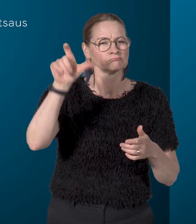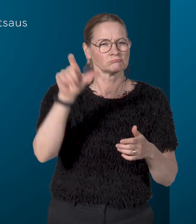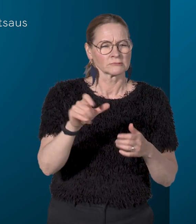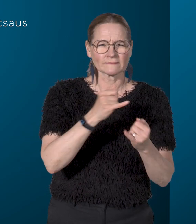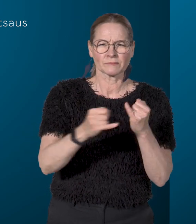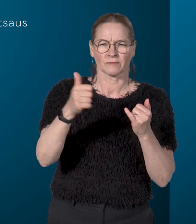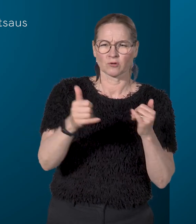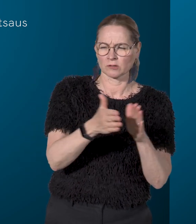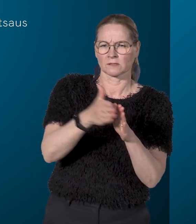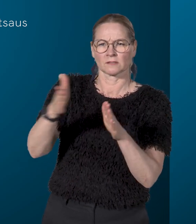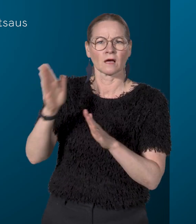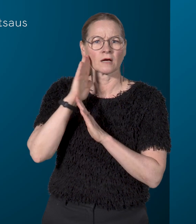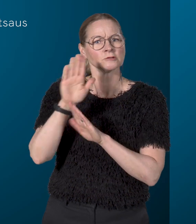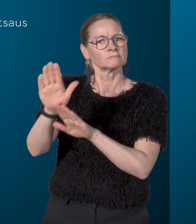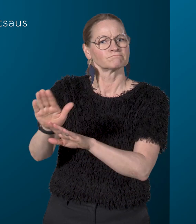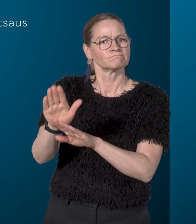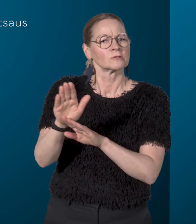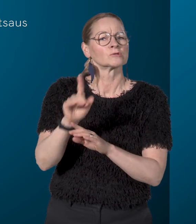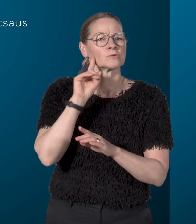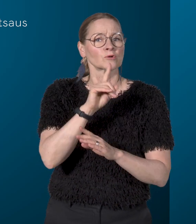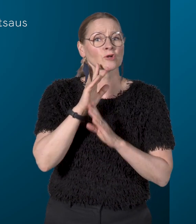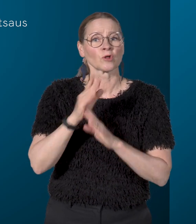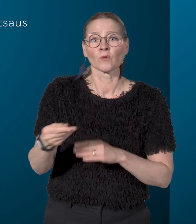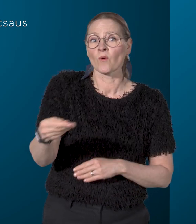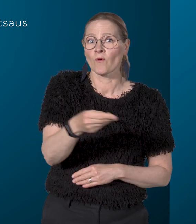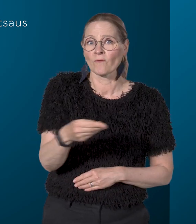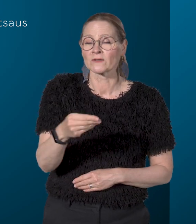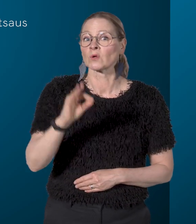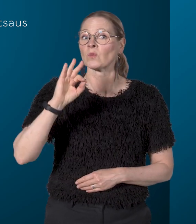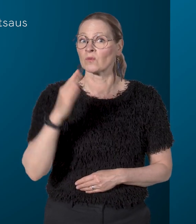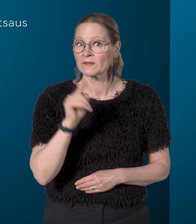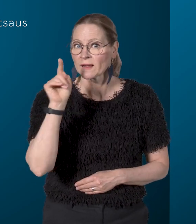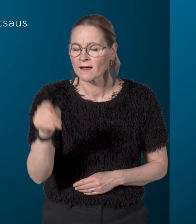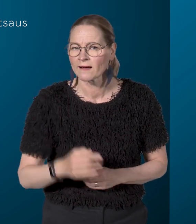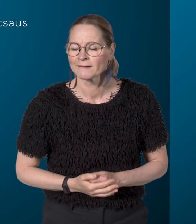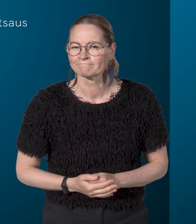joka eli viimeiset vuotensa kuurojenkoti Åvikissa Hyvinkäällä.